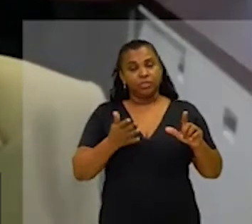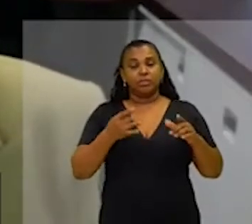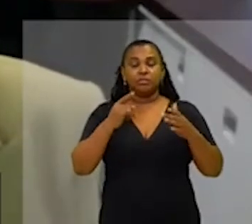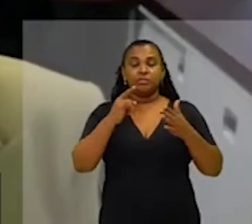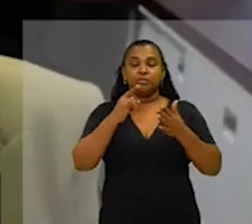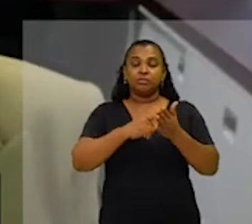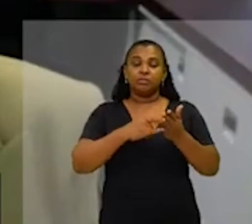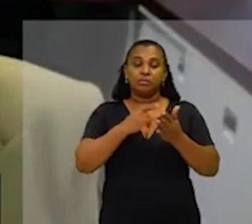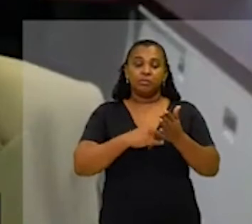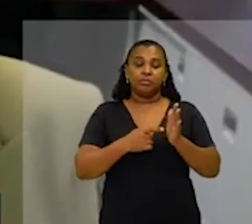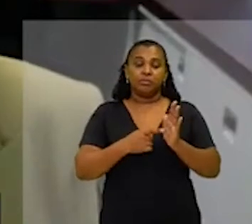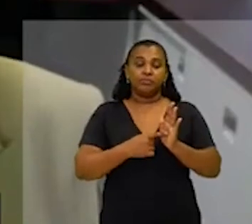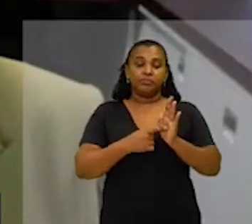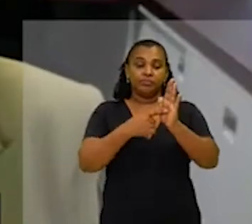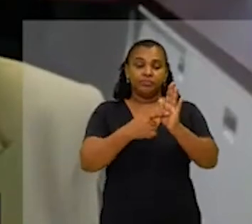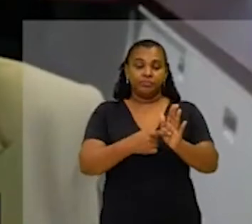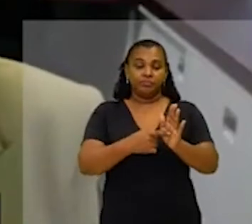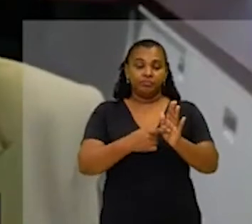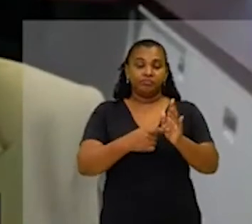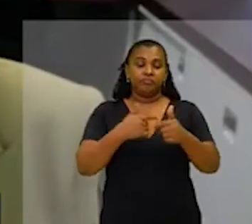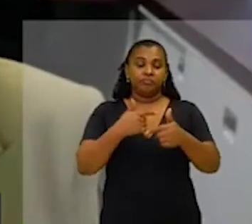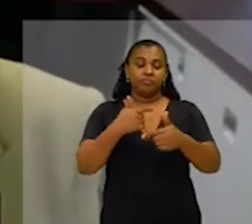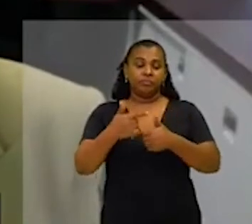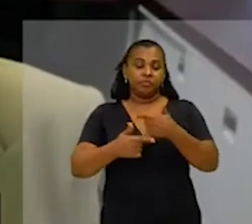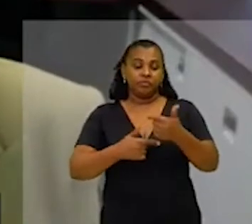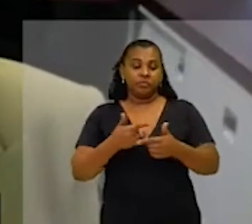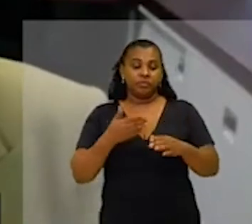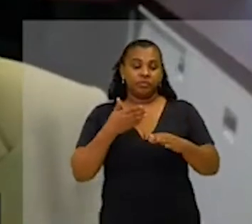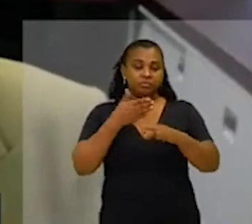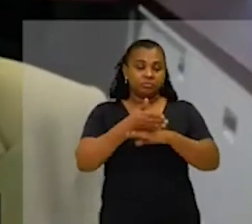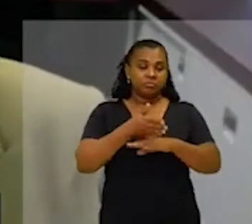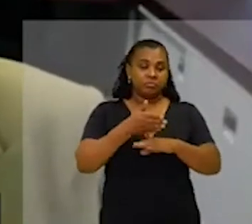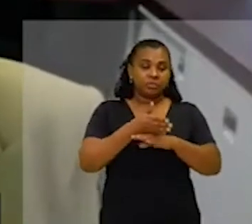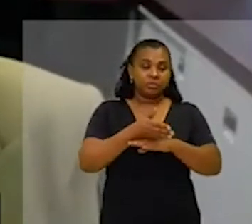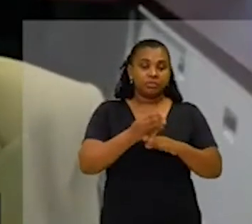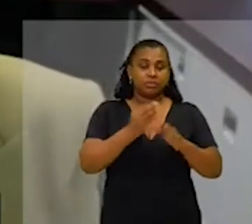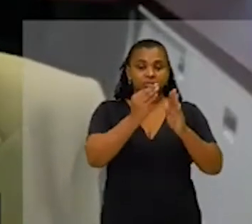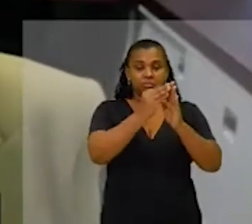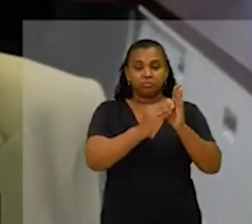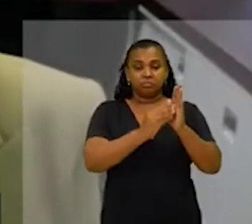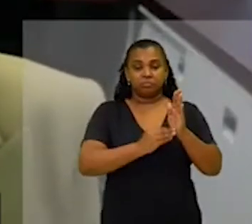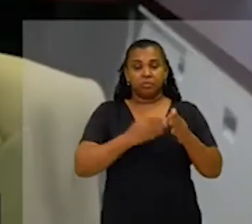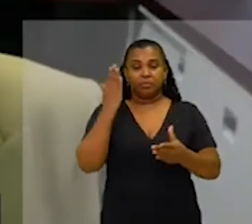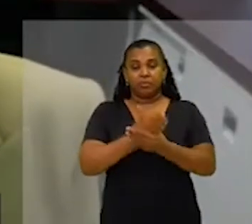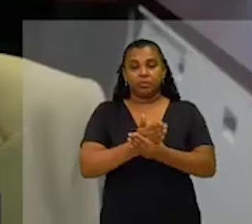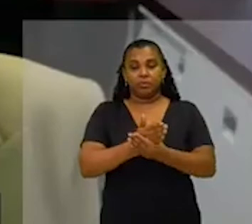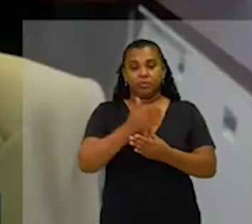prestação dos serviços eles só são acessíveis nos autos judiciais o processo e aqui talvez a gente